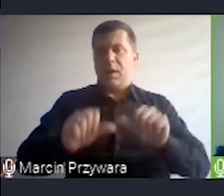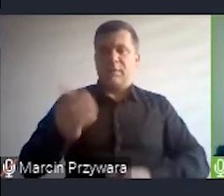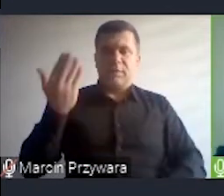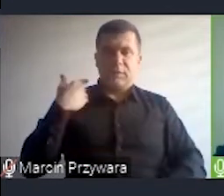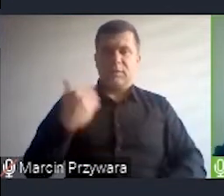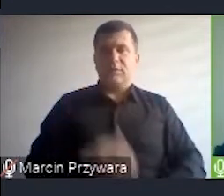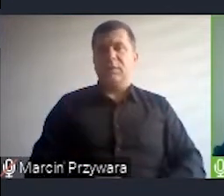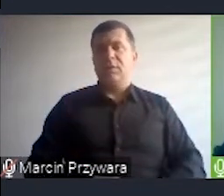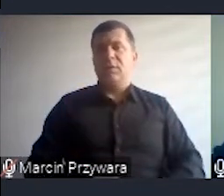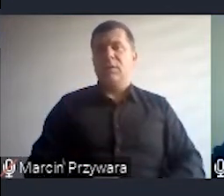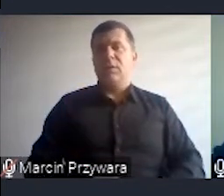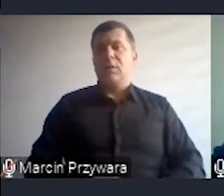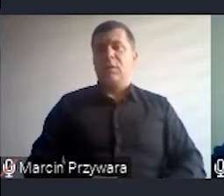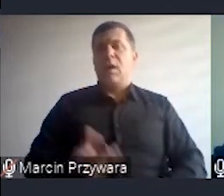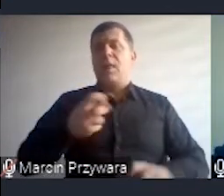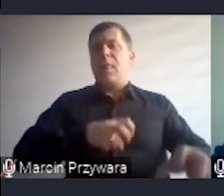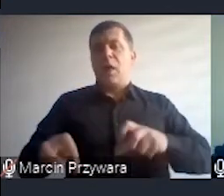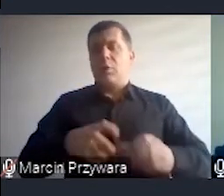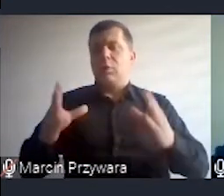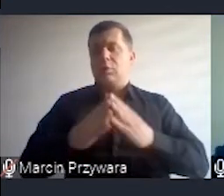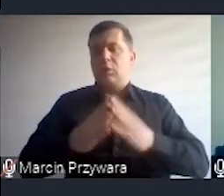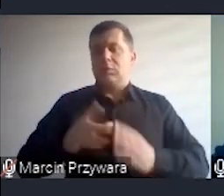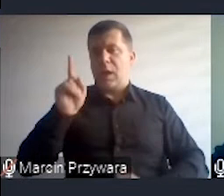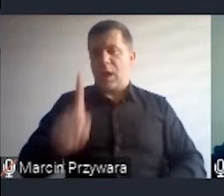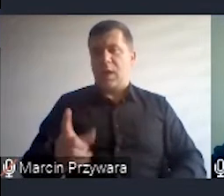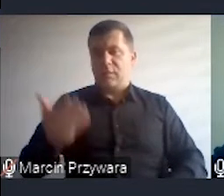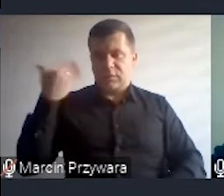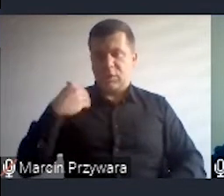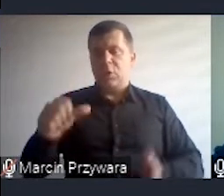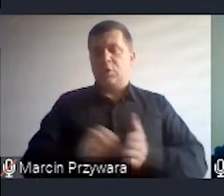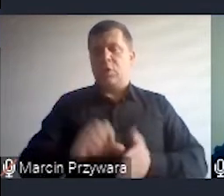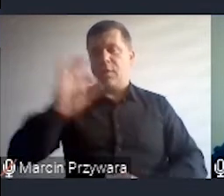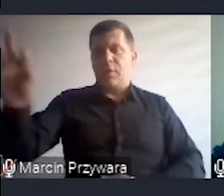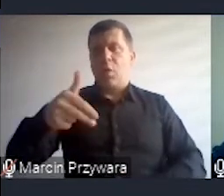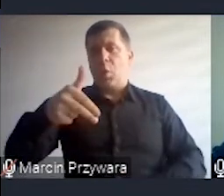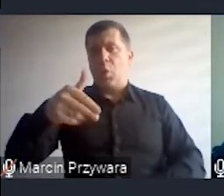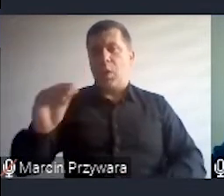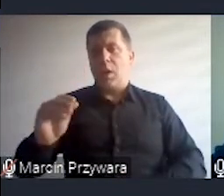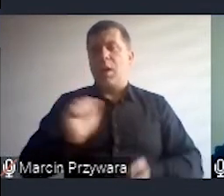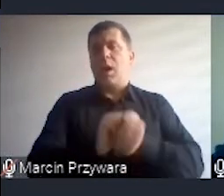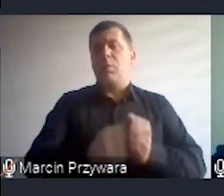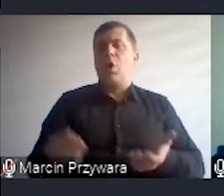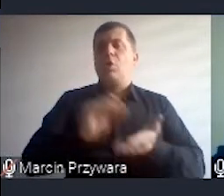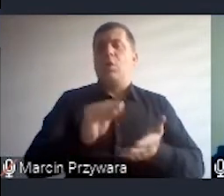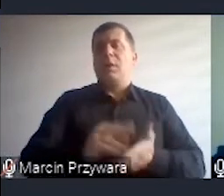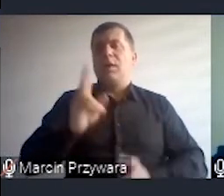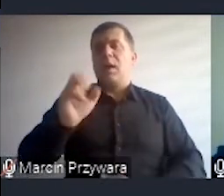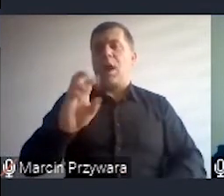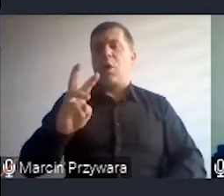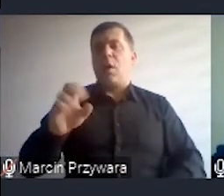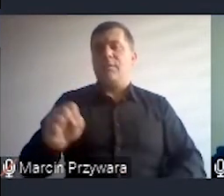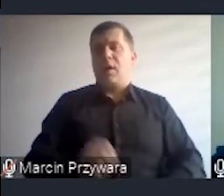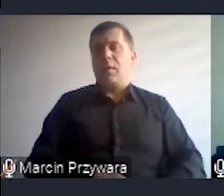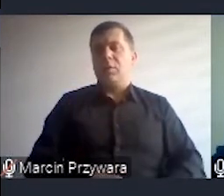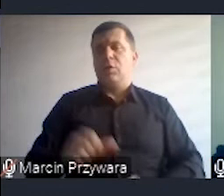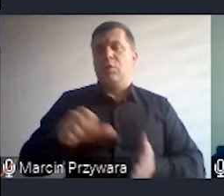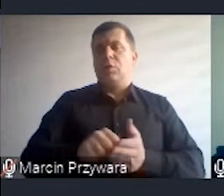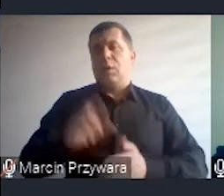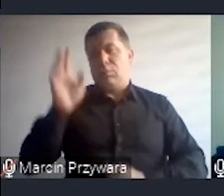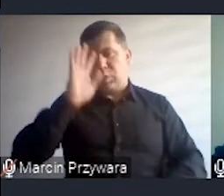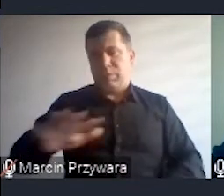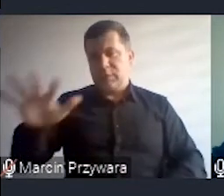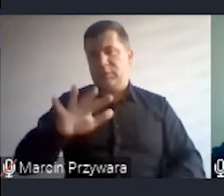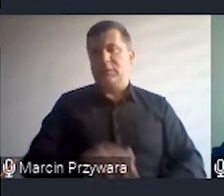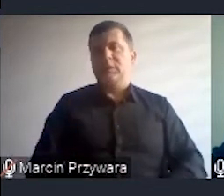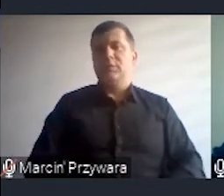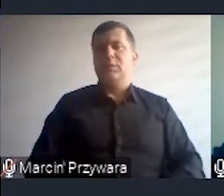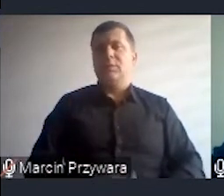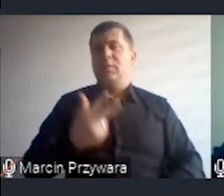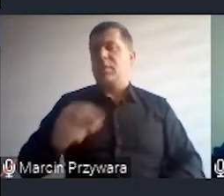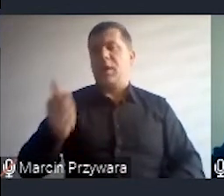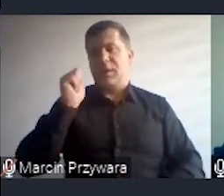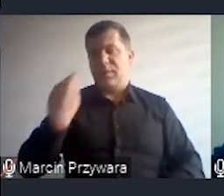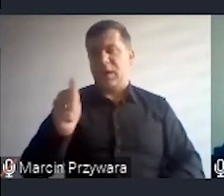a jeśli mówimy o nieruchomościach – 10 lat wstecz ze środków unijnych lub z dotacji krajowych, krajowych środków publicznych są niekwalifikowalne.